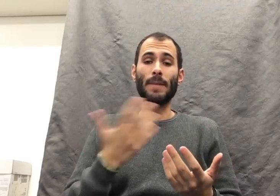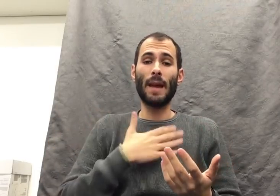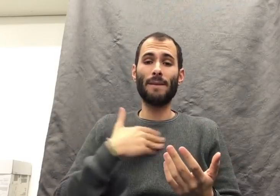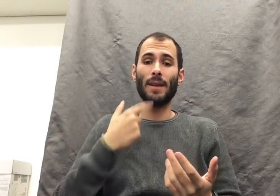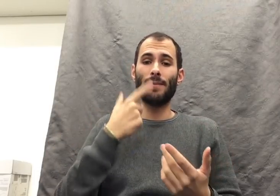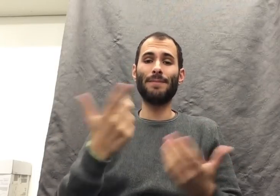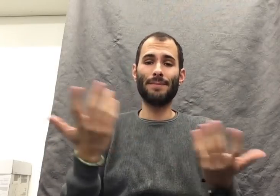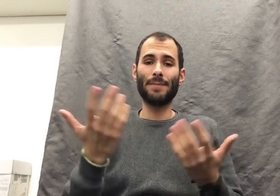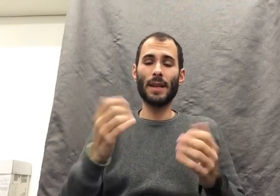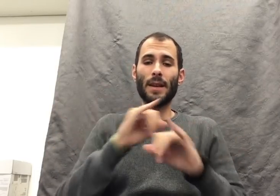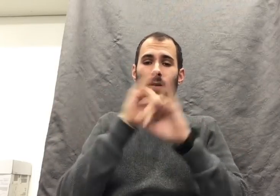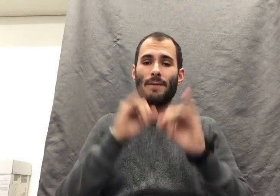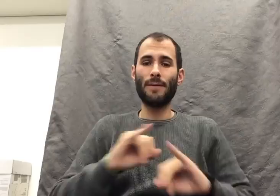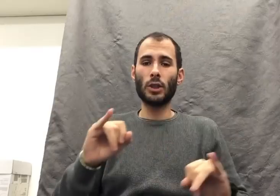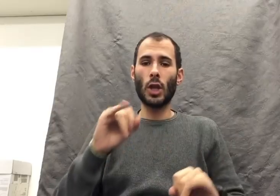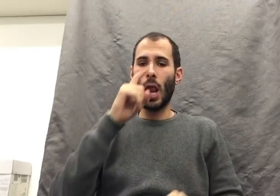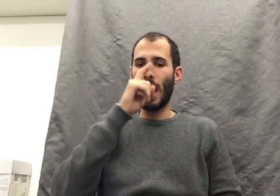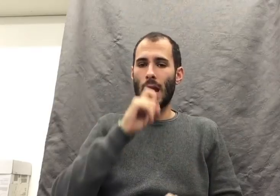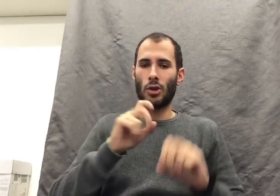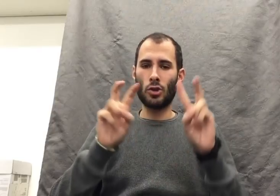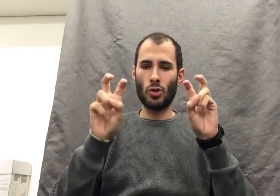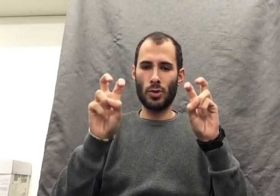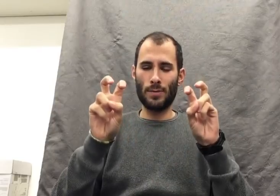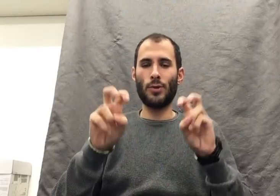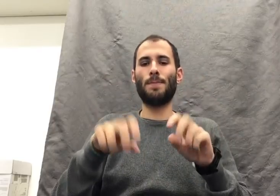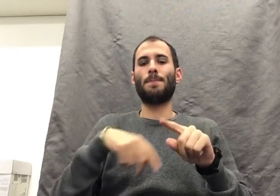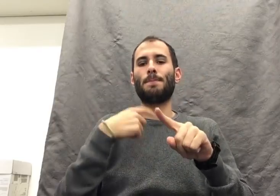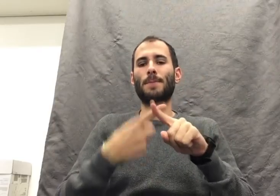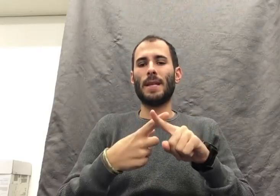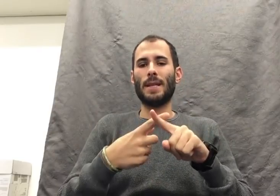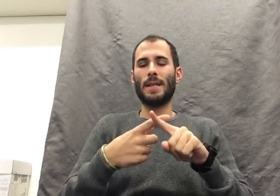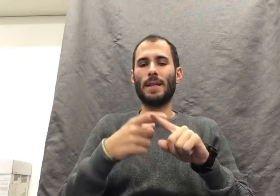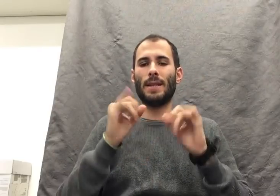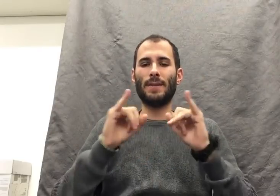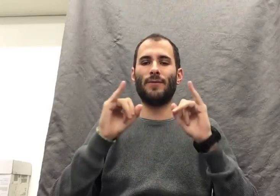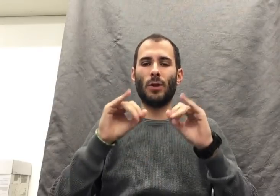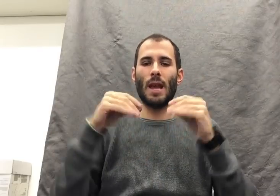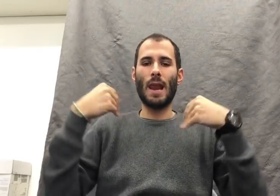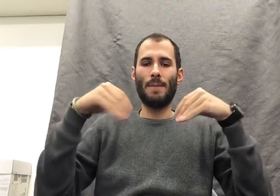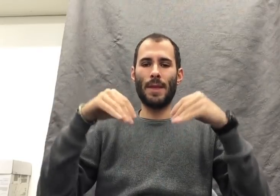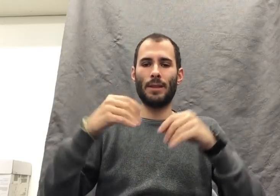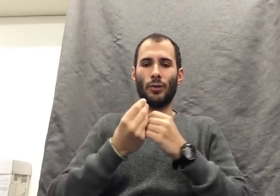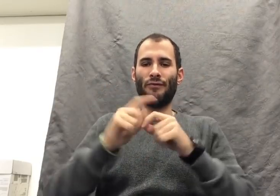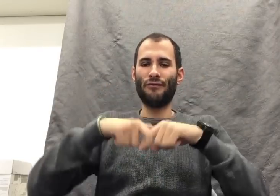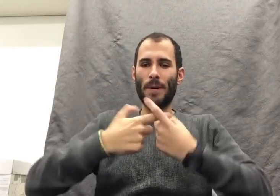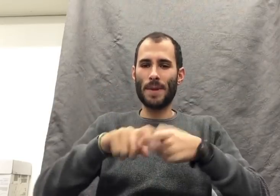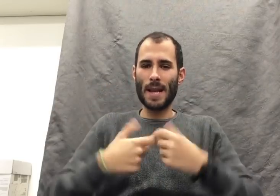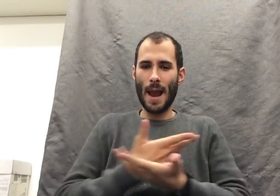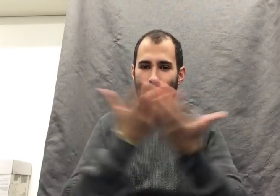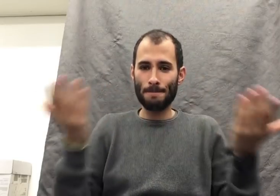Por último, os deseo feliz año nuevo y que disfrutéis estas navidades con vuestra familia.